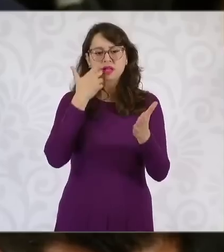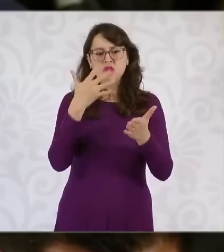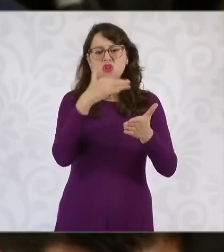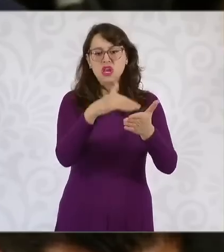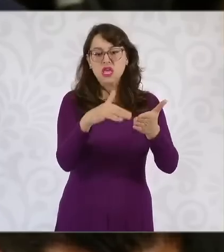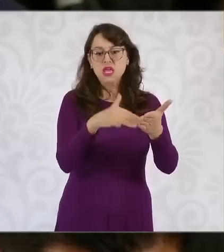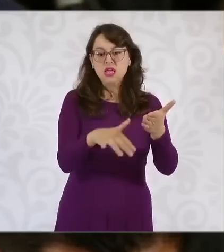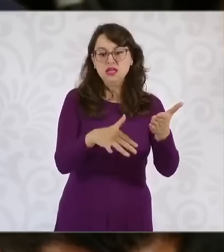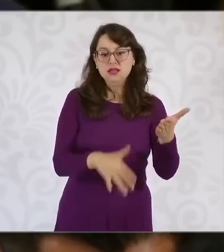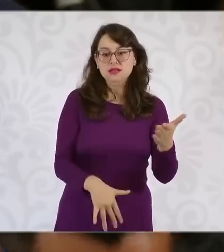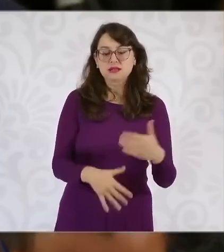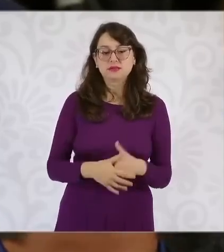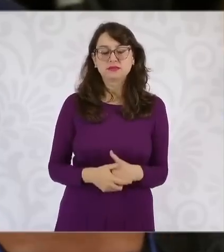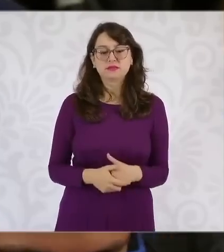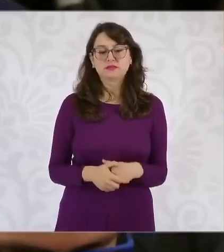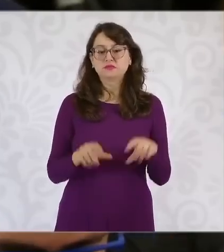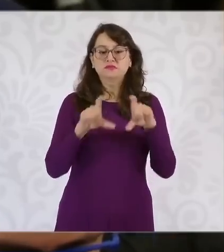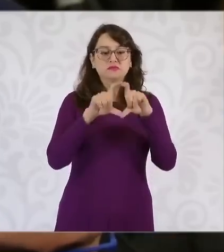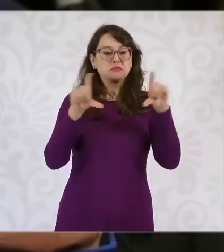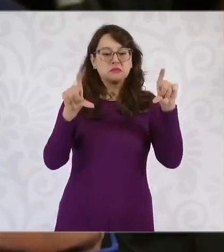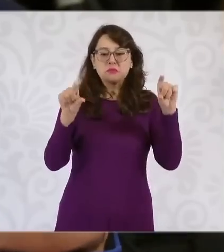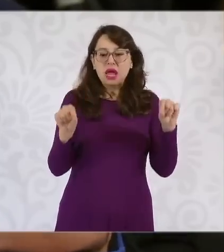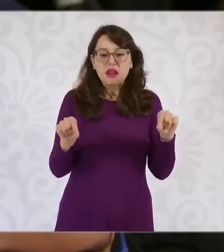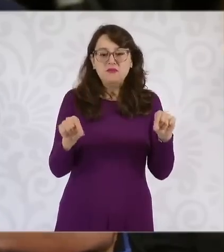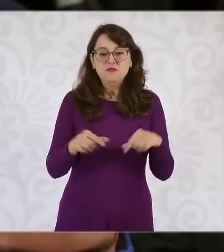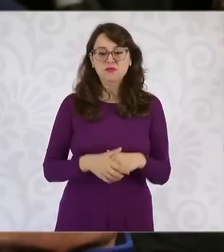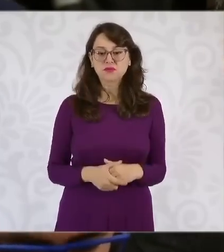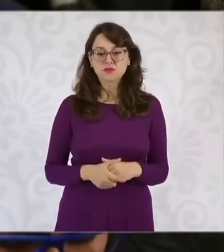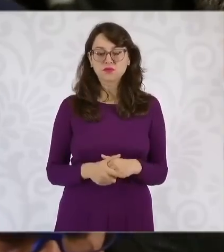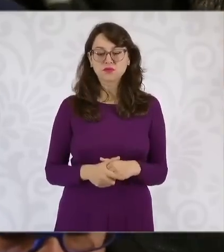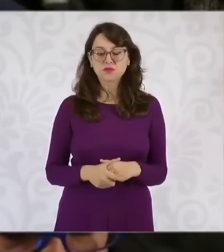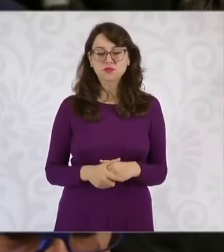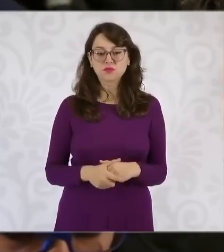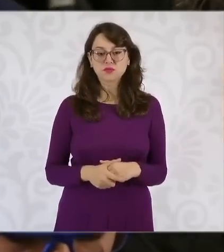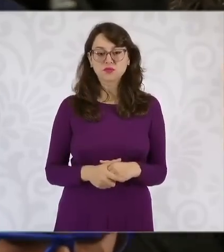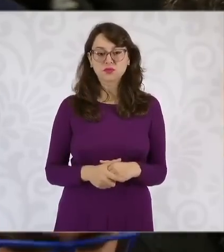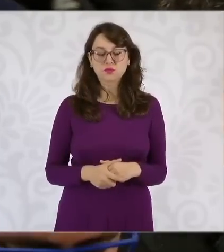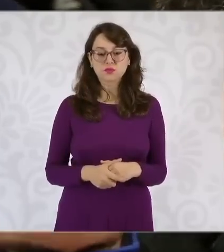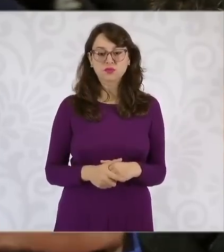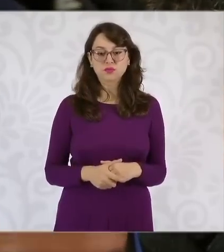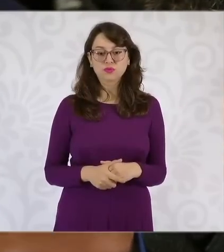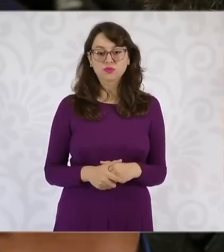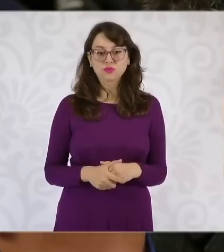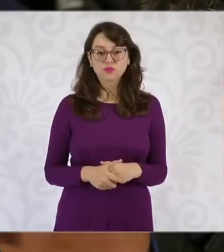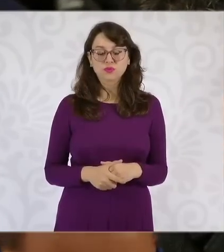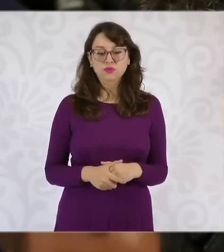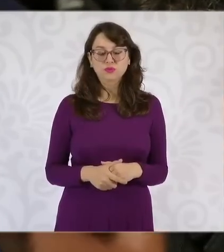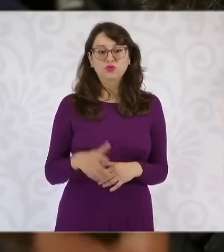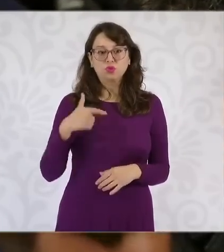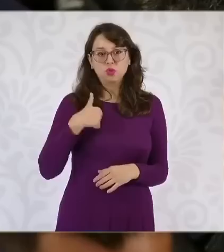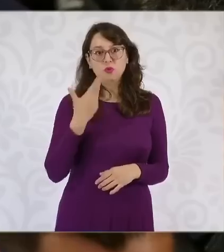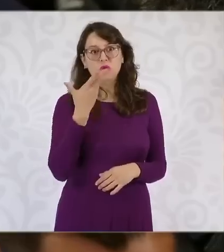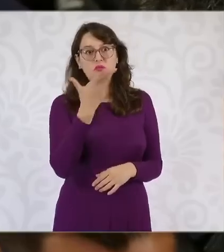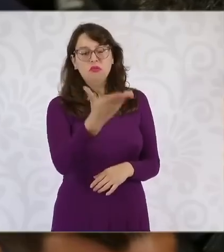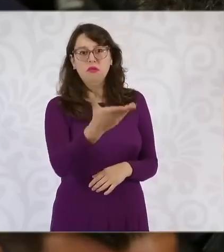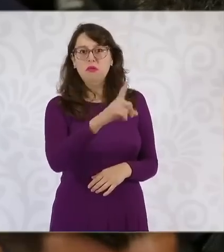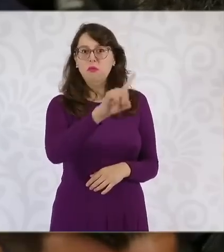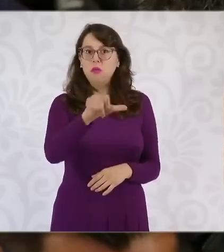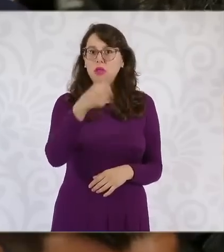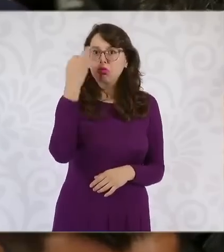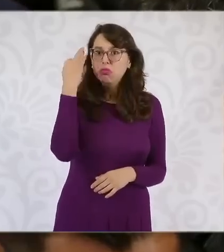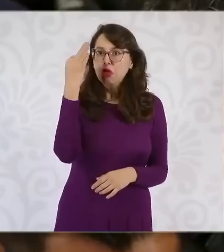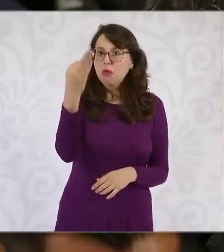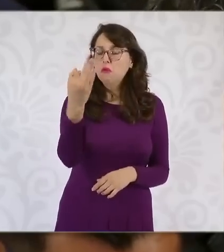Porque es un párrafo sabe qué dice su cb que tardaron una semana en dármelo dice que él fue